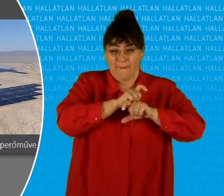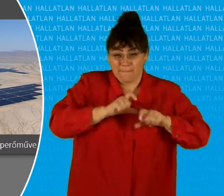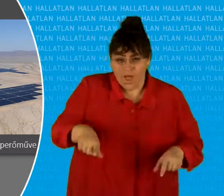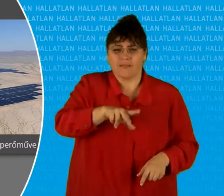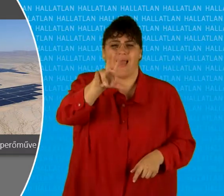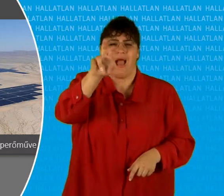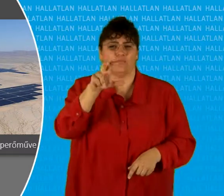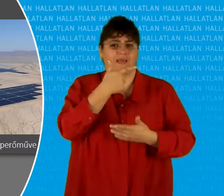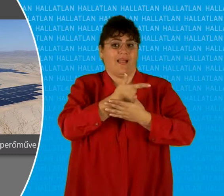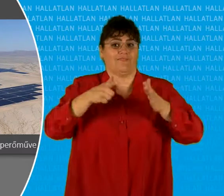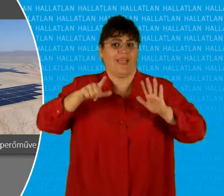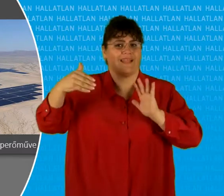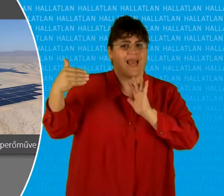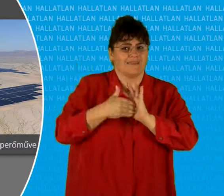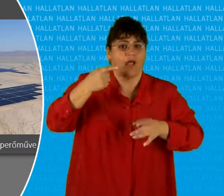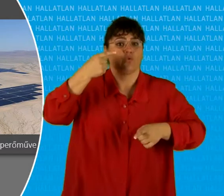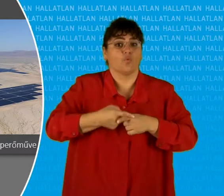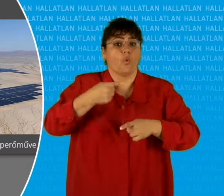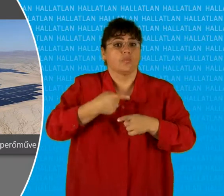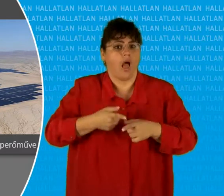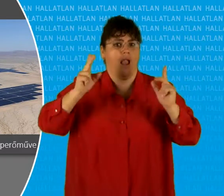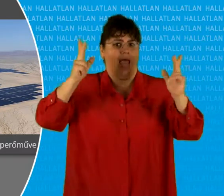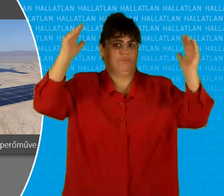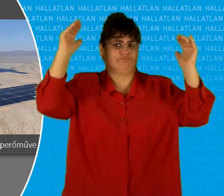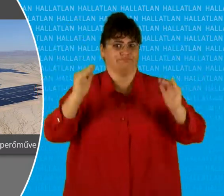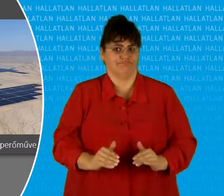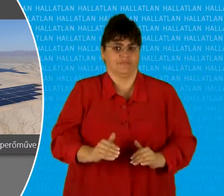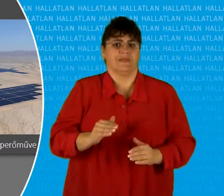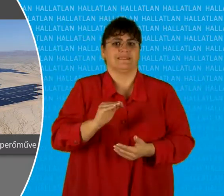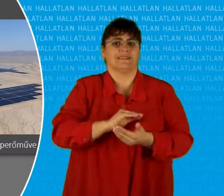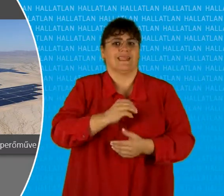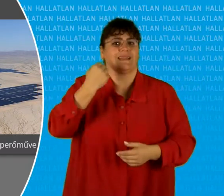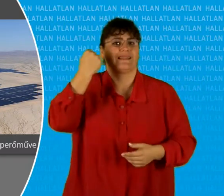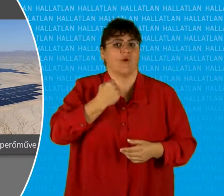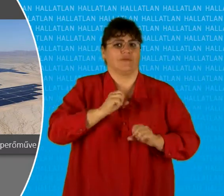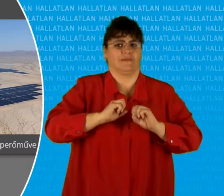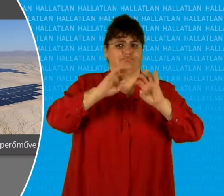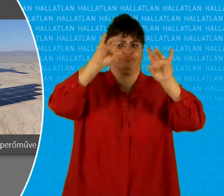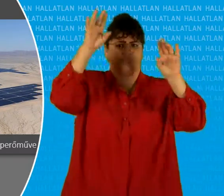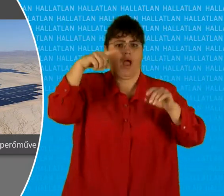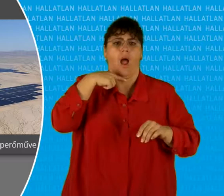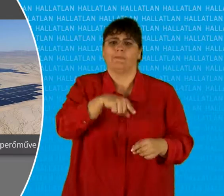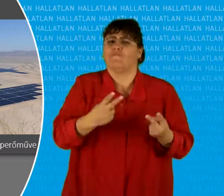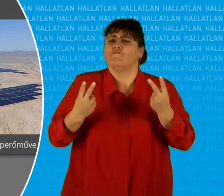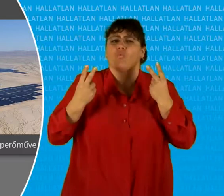Alkalmazásával 377 ezer tonnával lehet csökkenteni a szén-dioxid-kibocsátást,